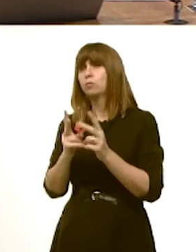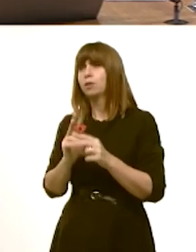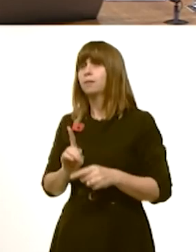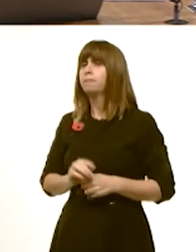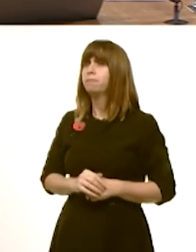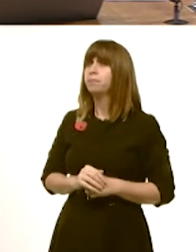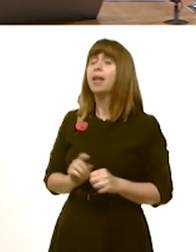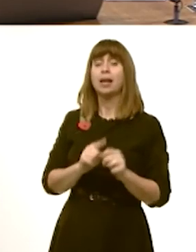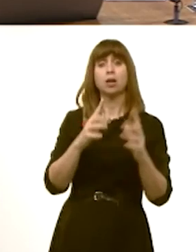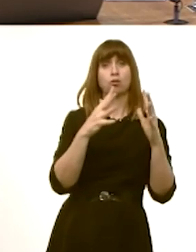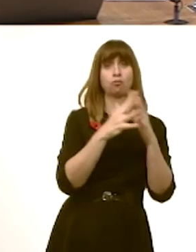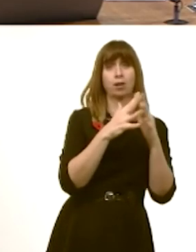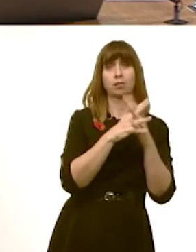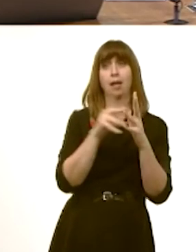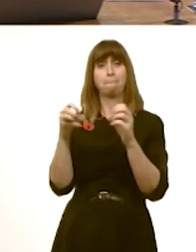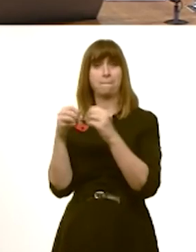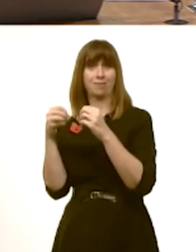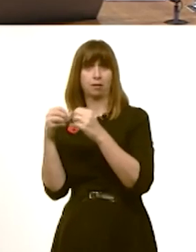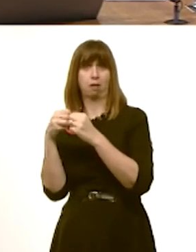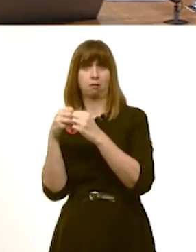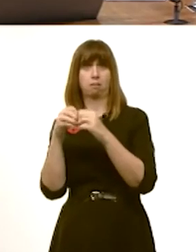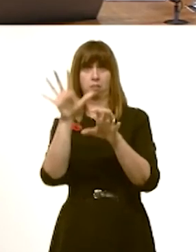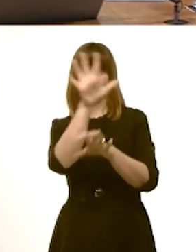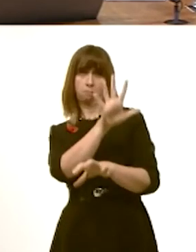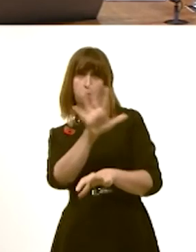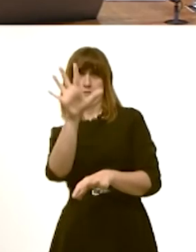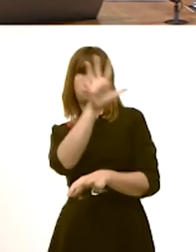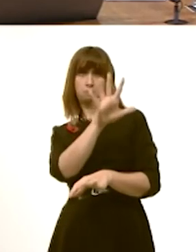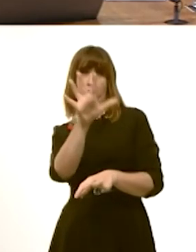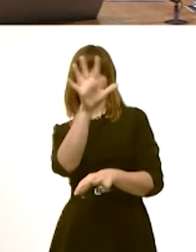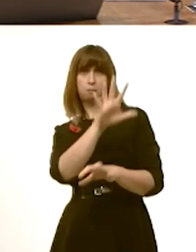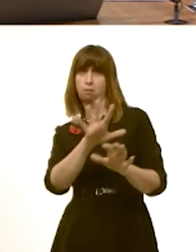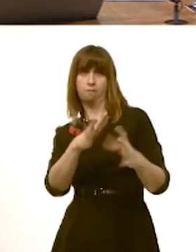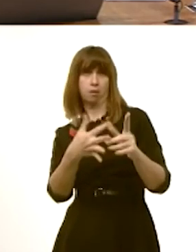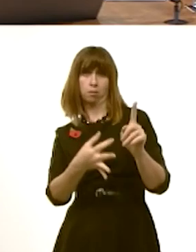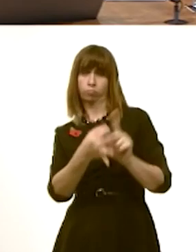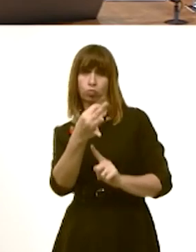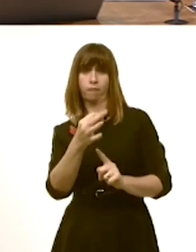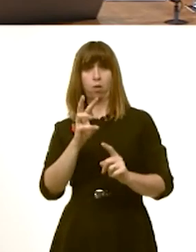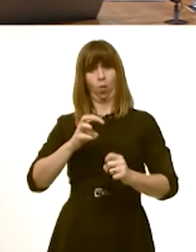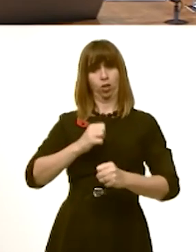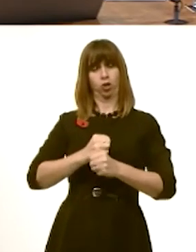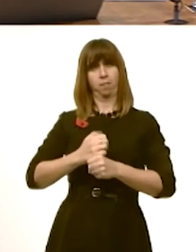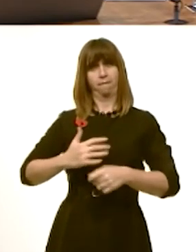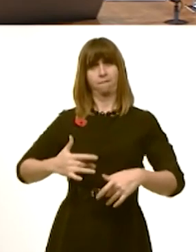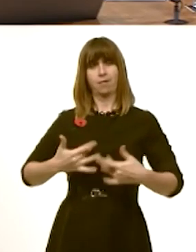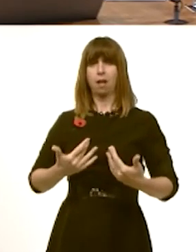neu i ddelio ag, neu i reoli cyllid rheilffyrdd yng Nghymru, ond nid hynny, wrth gwrs, yw